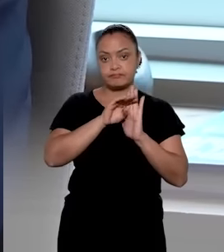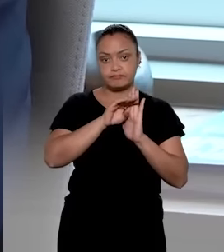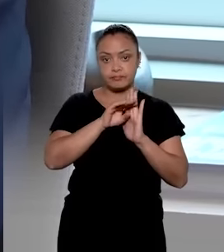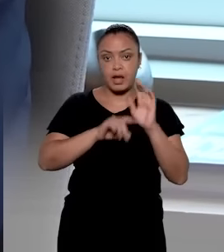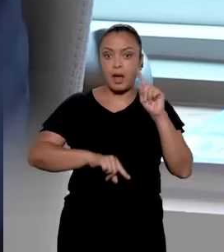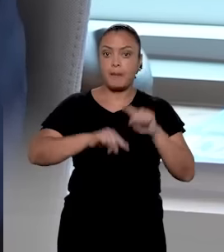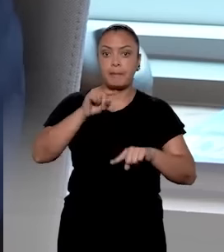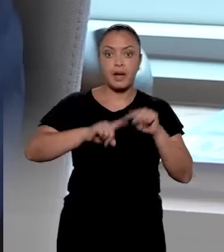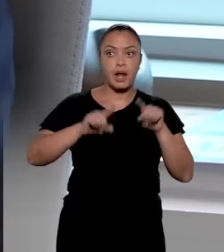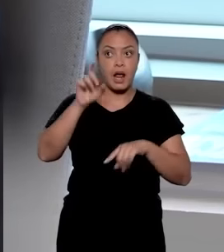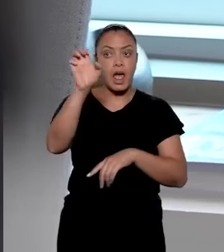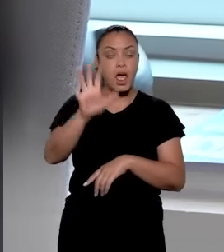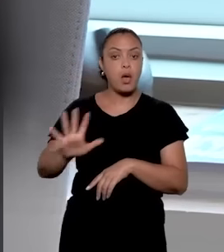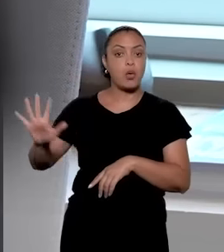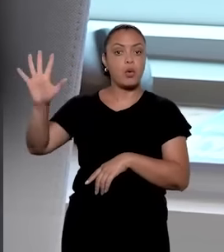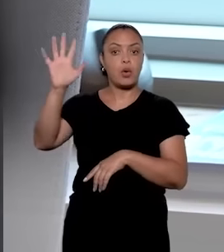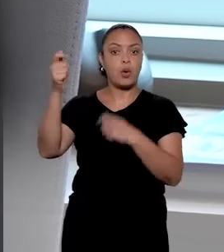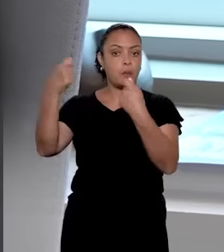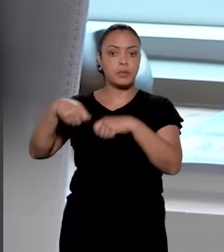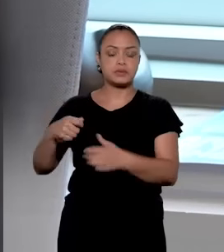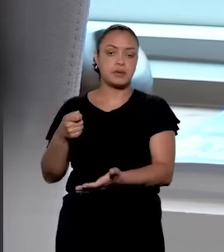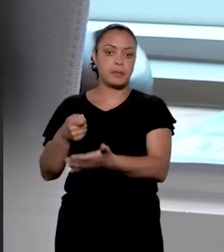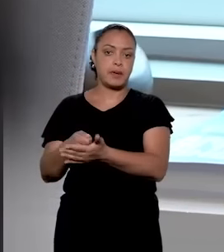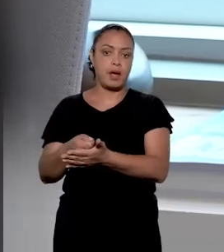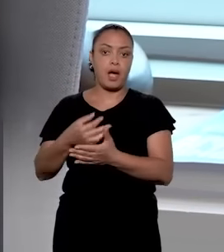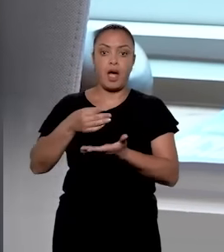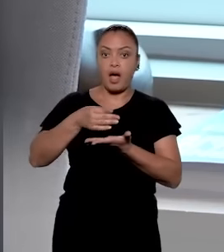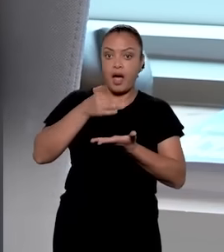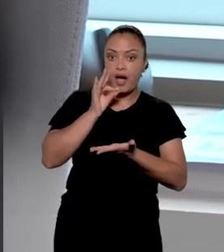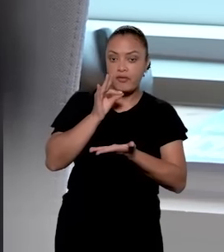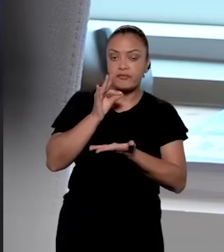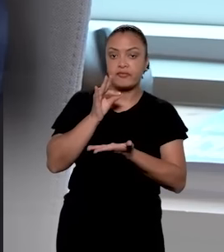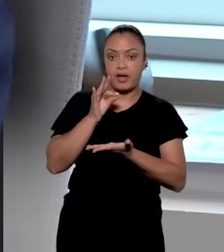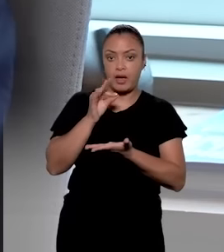Matéria-prima não tem tarifa nenhuma para entrar na Europa, café em grão, entra,